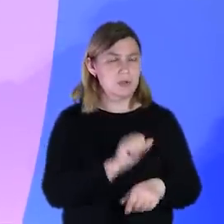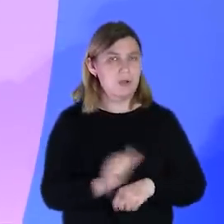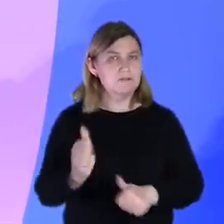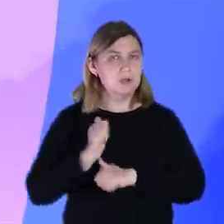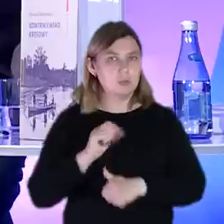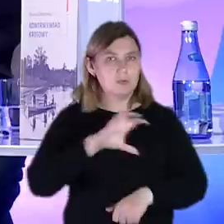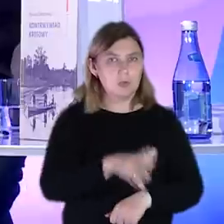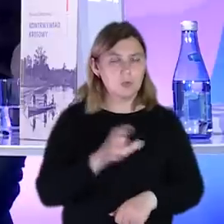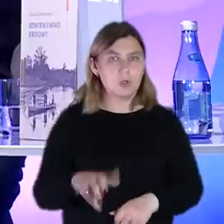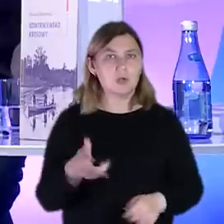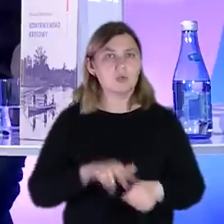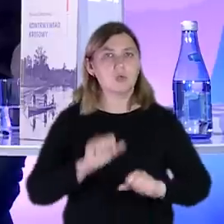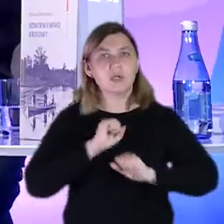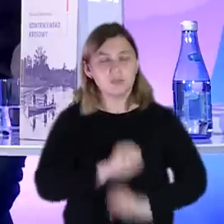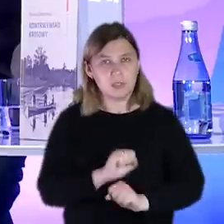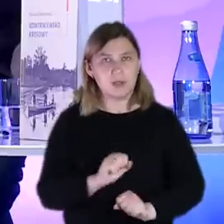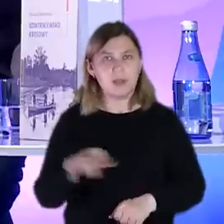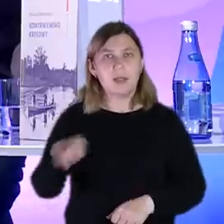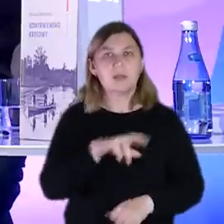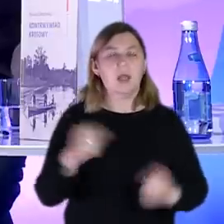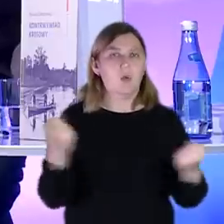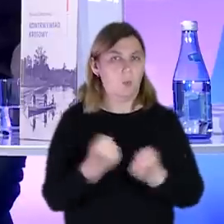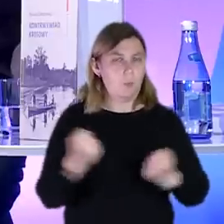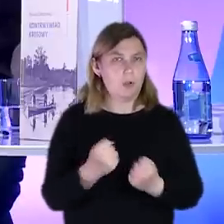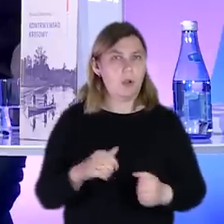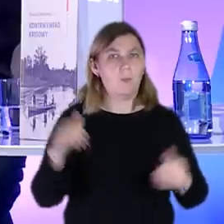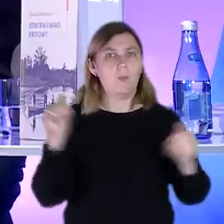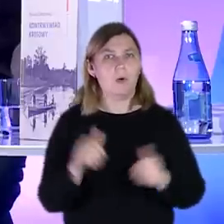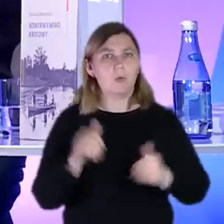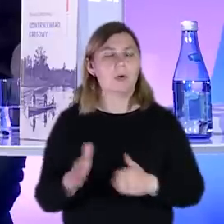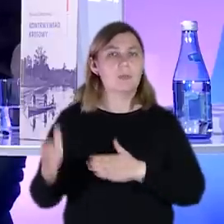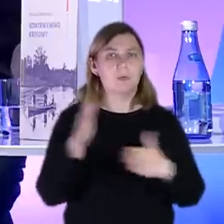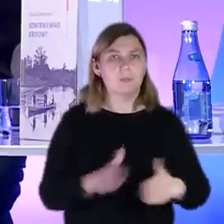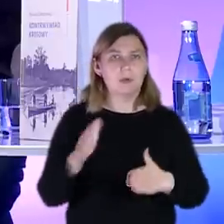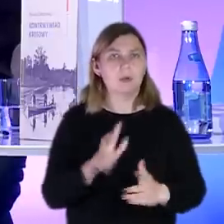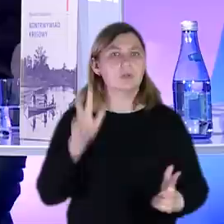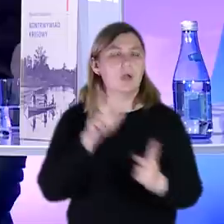które zabezpieczone przez rejon umocniony mogłyby właśnie przygotowywać się do ataku na skrzydła,